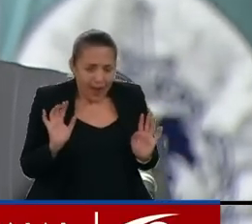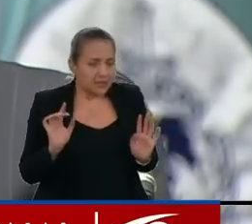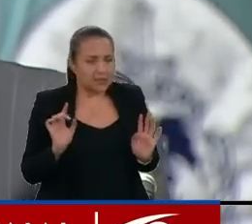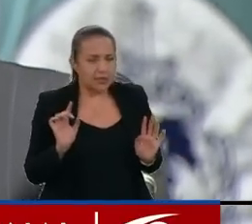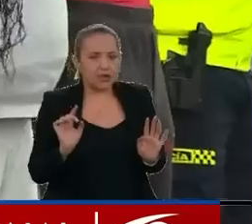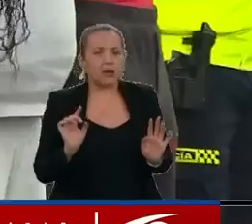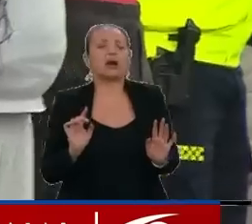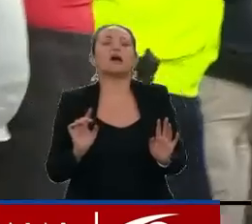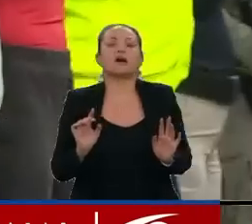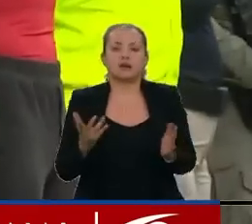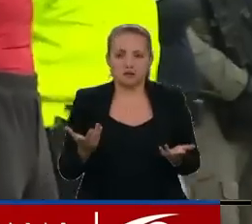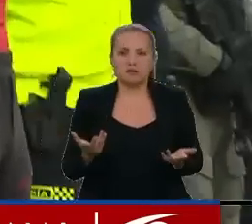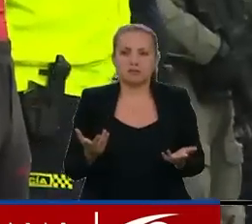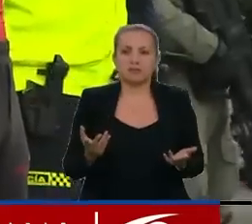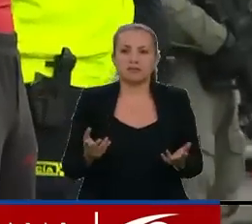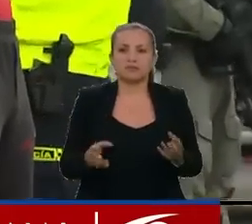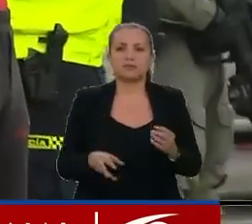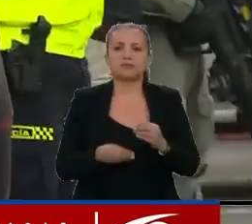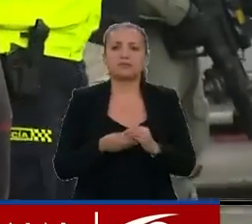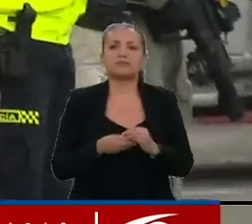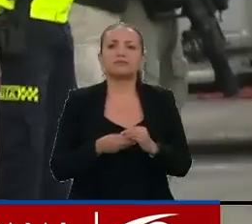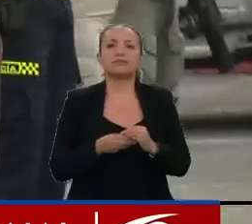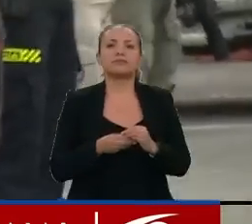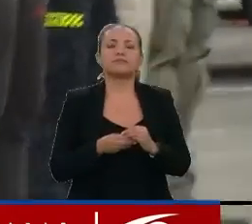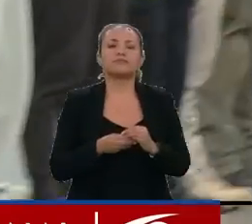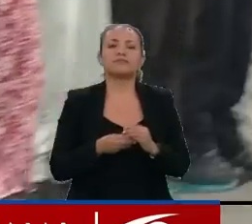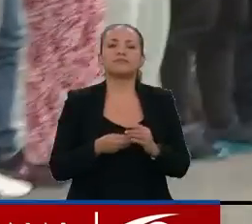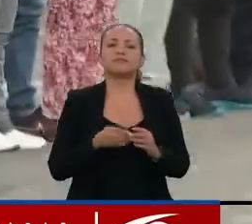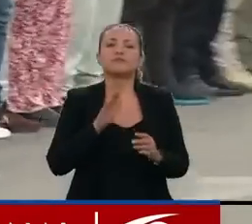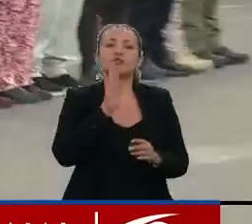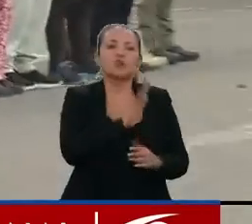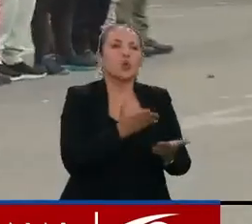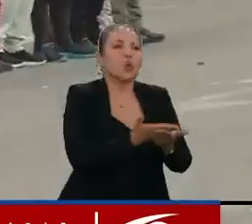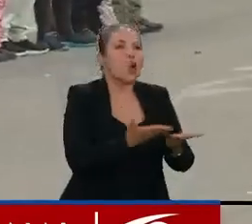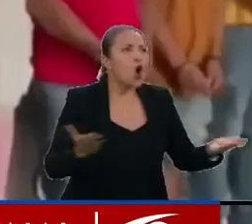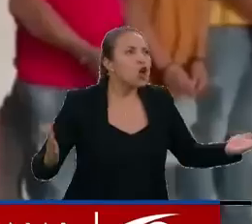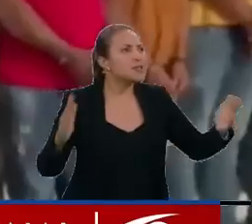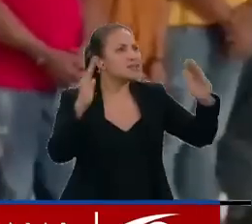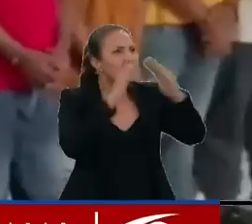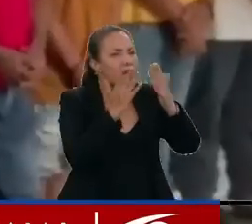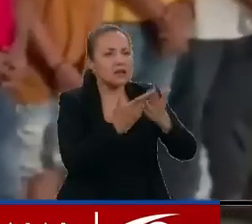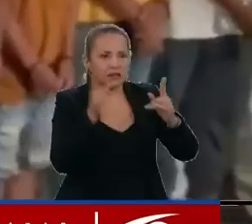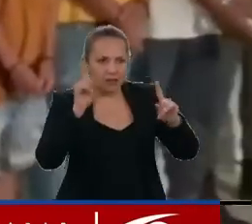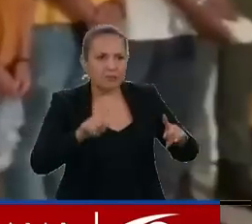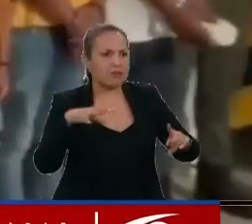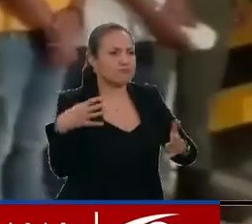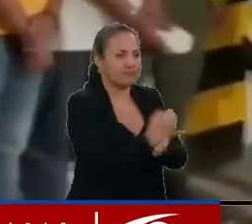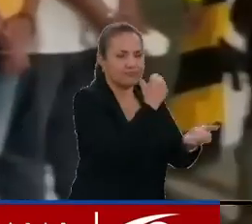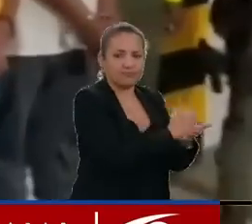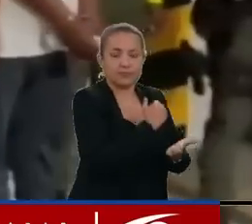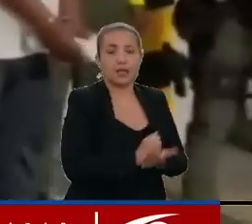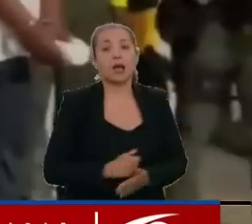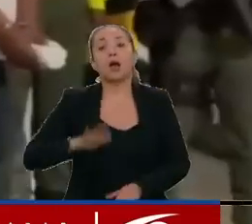que implique no sólo la afectación de la libertad de